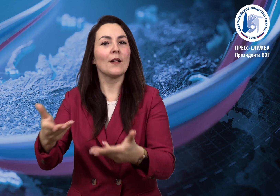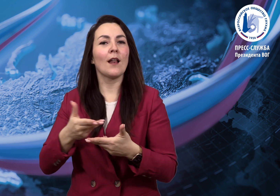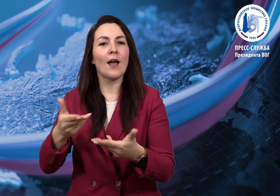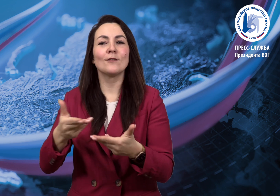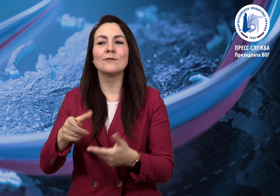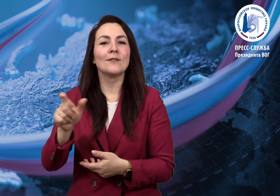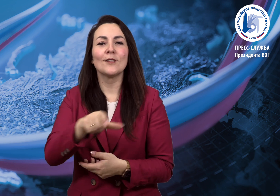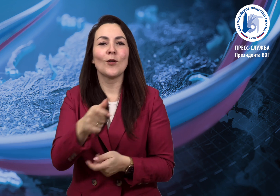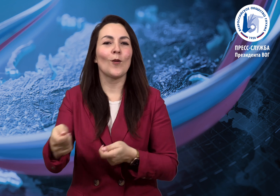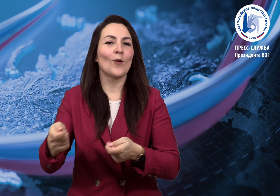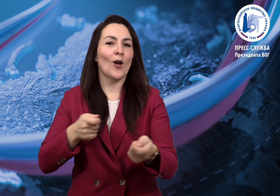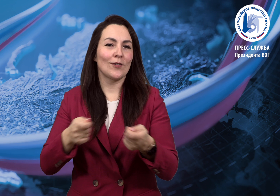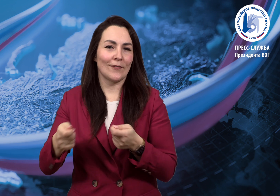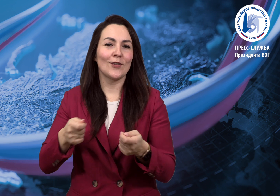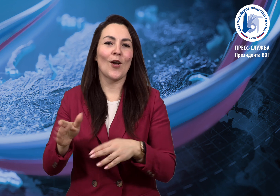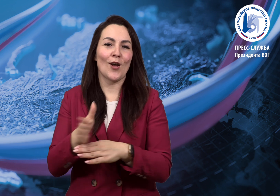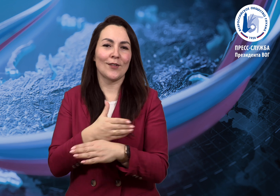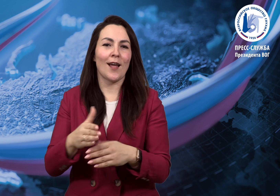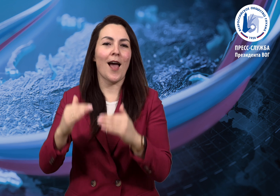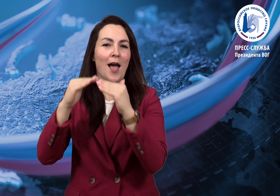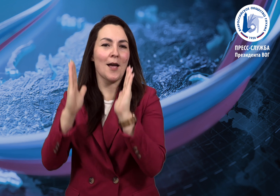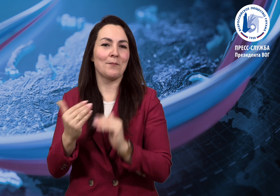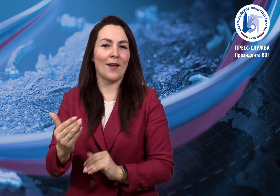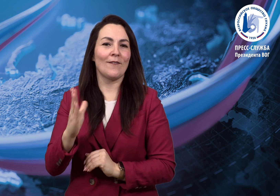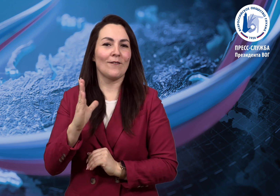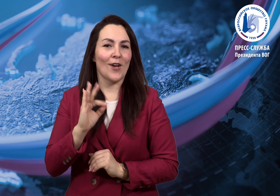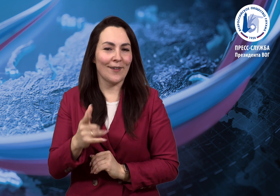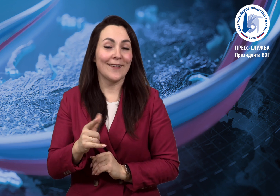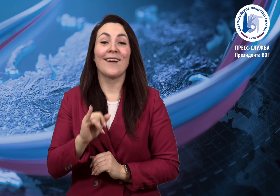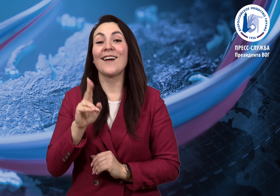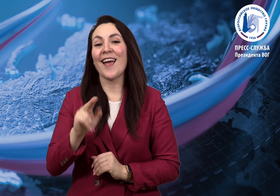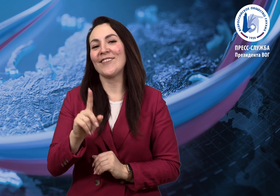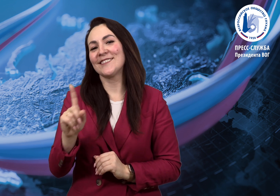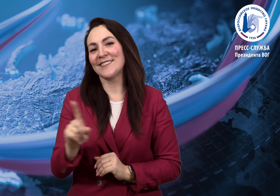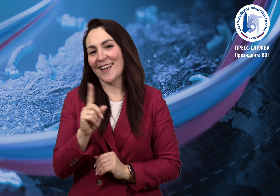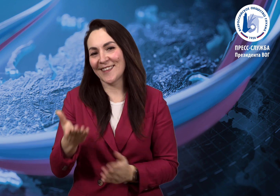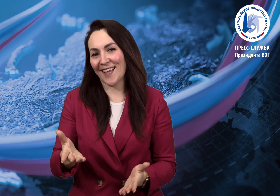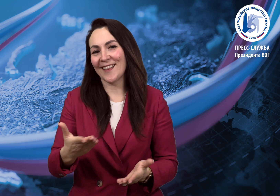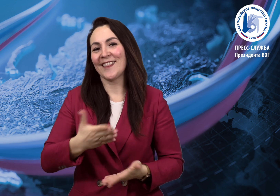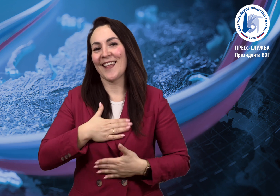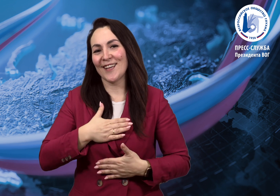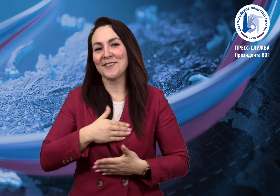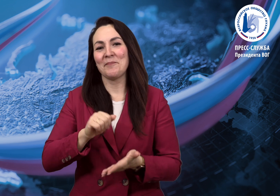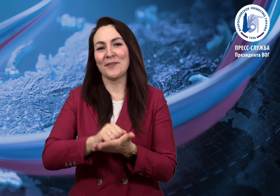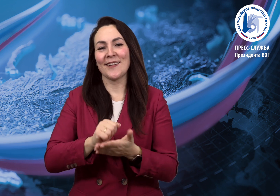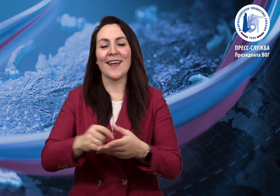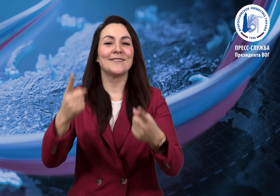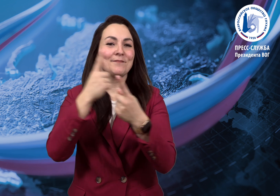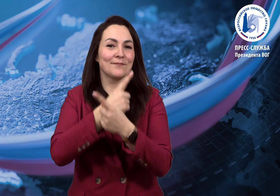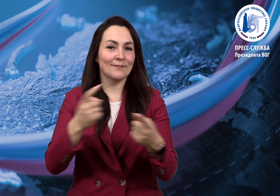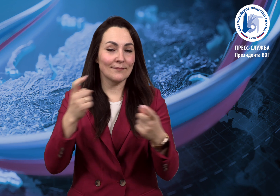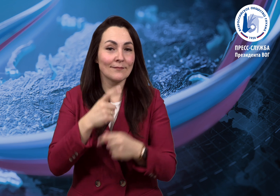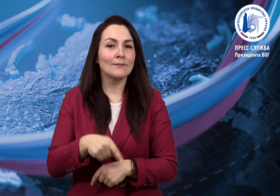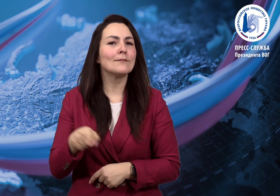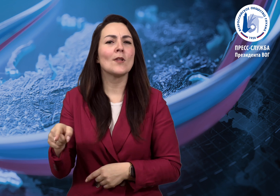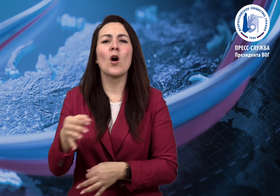приглашенные руководители отделов аппарата ВОГ, и, как всегда, наша пресс-служба.